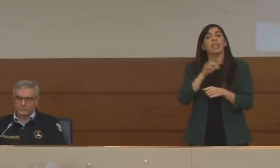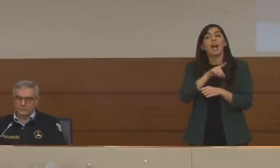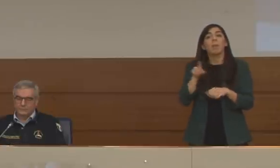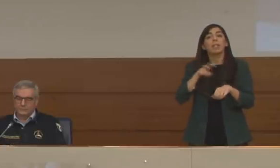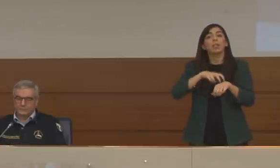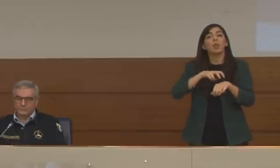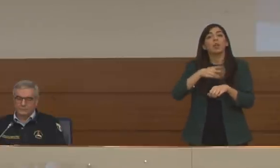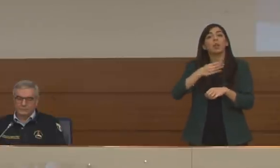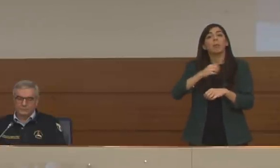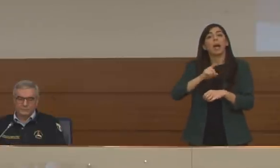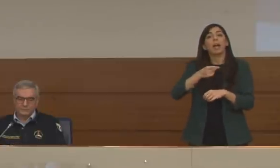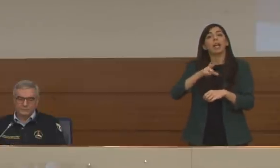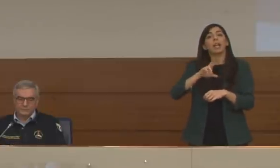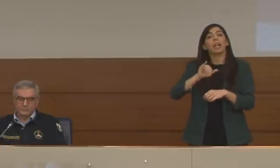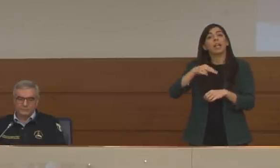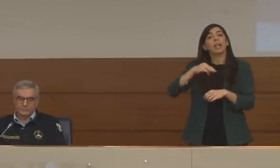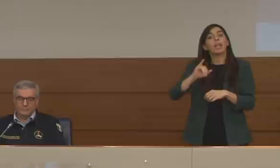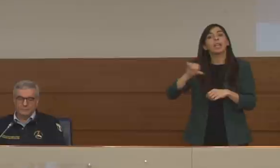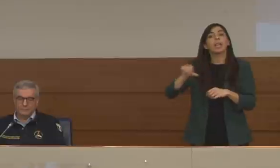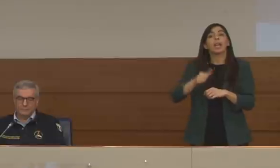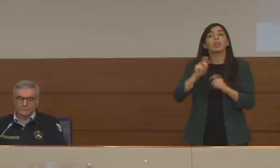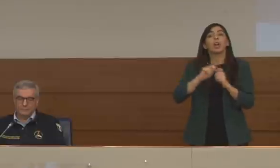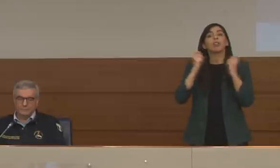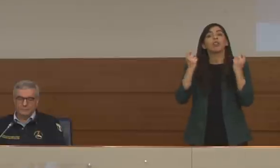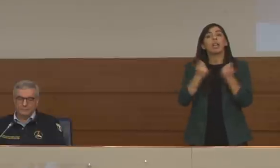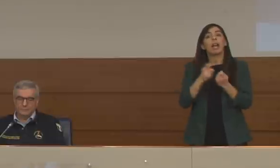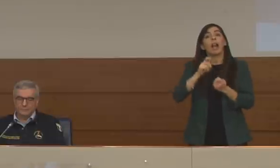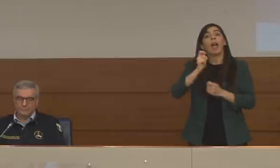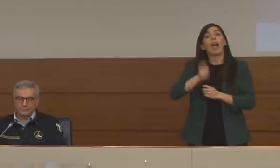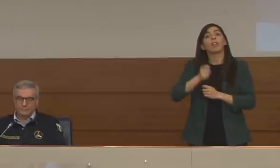Generale dell'Agenzia Italiana del Farmaco ed ha un ruolo e una